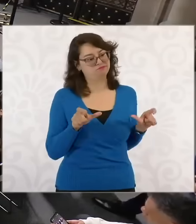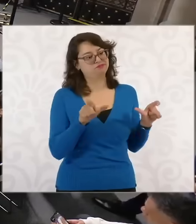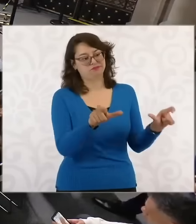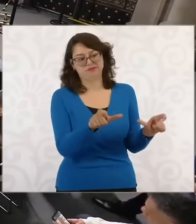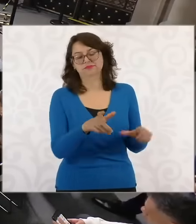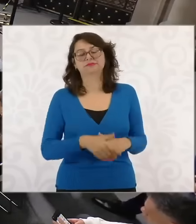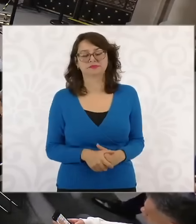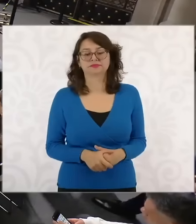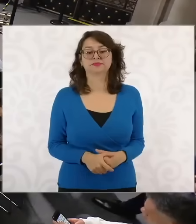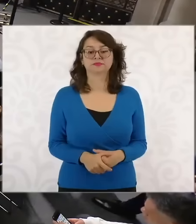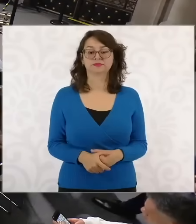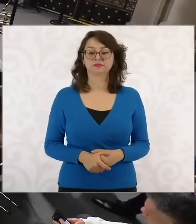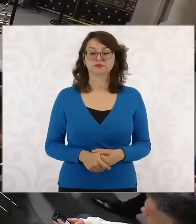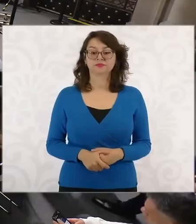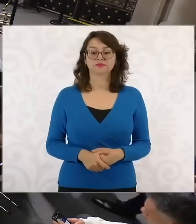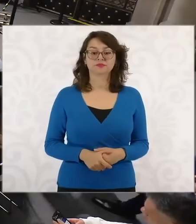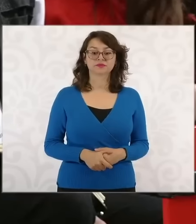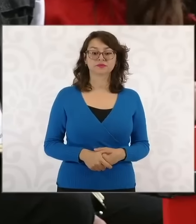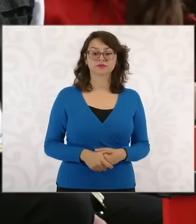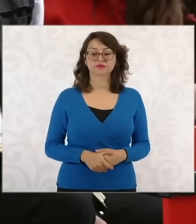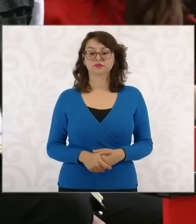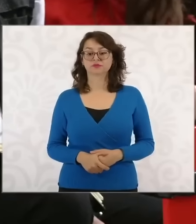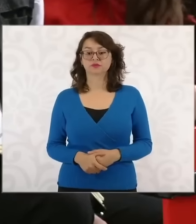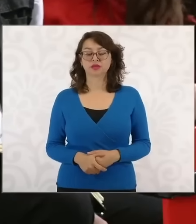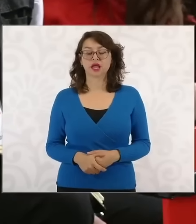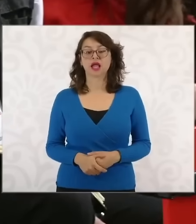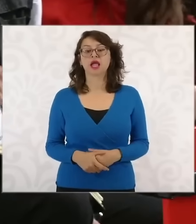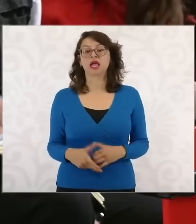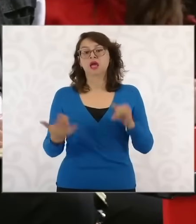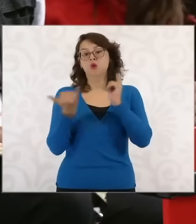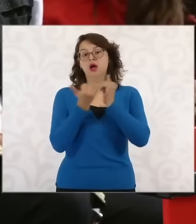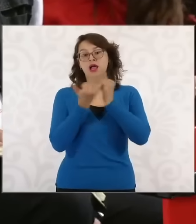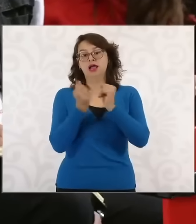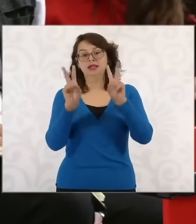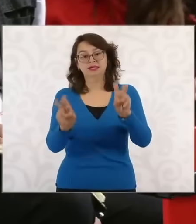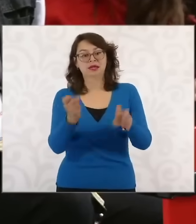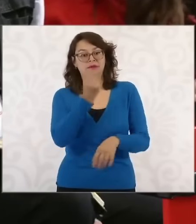también eh sobre los el tema de salud, eh no sé, presidenta, si se están entregando la insulina,